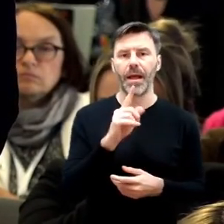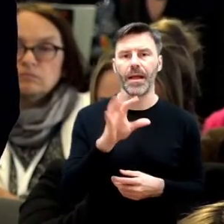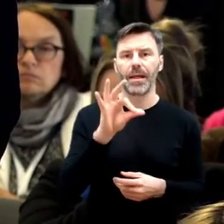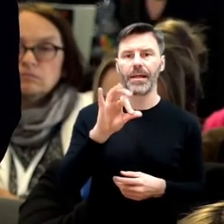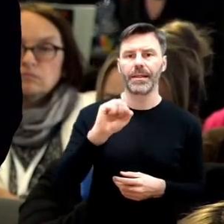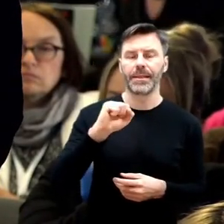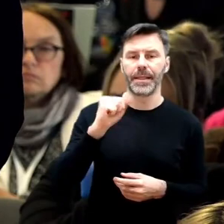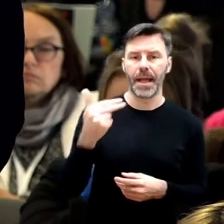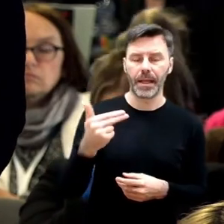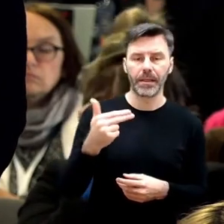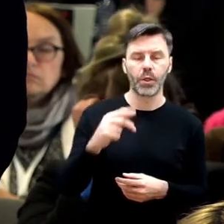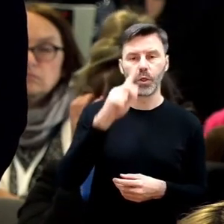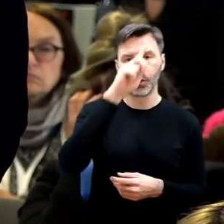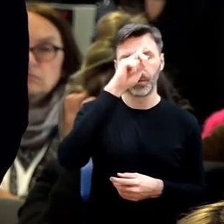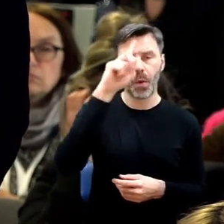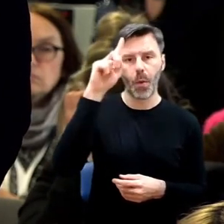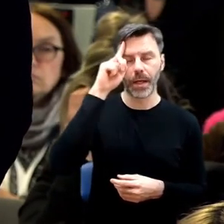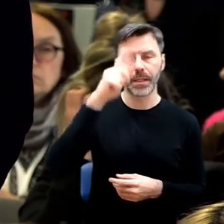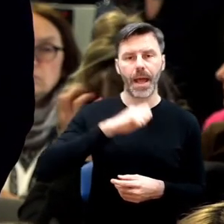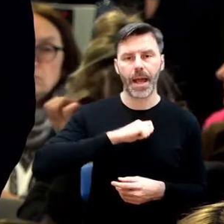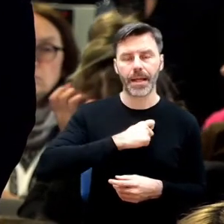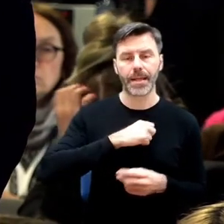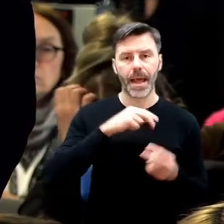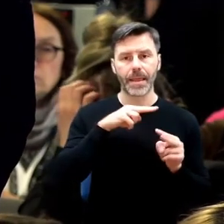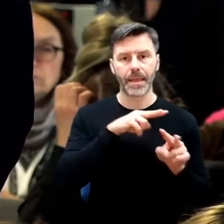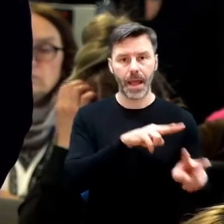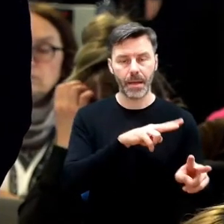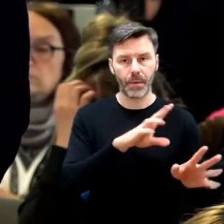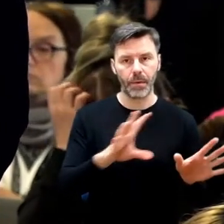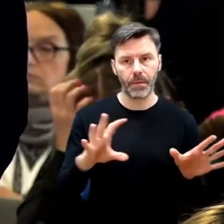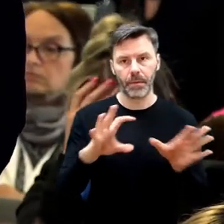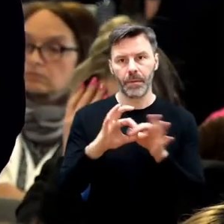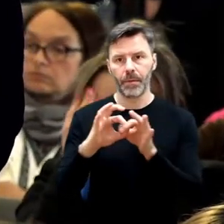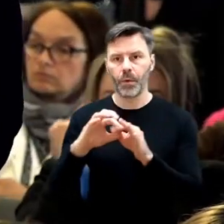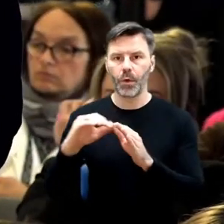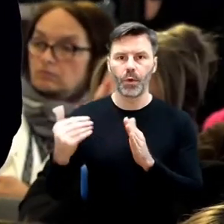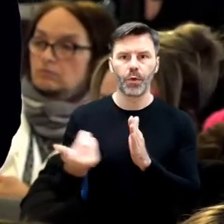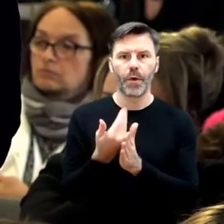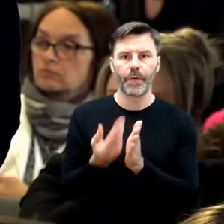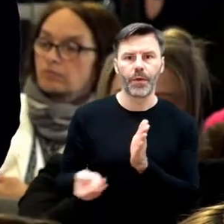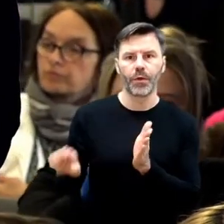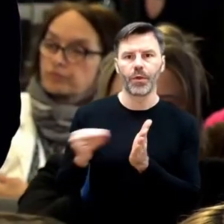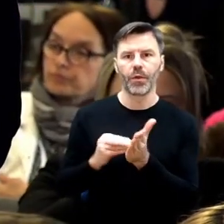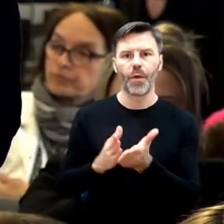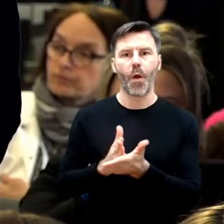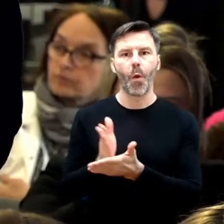też mogłyby być powiązane z świadczeniem dodatkowych usług społecznych w rozumieniu tej ustawy o Centrach Usług Społecznych,